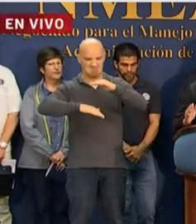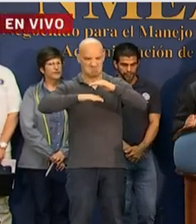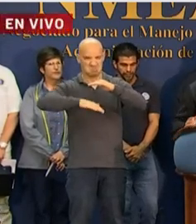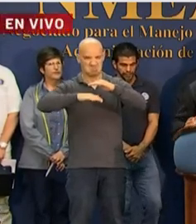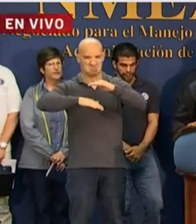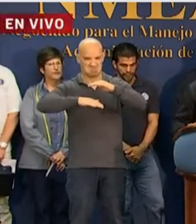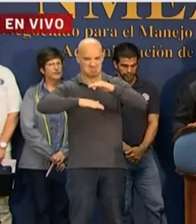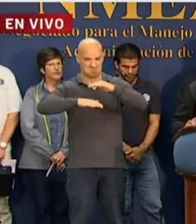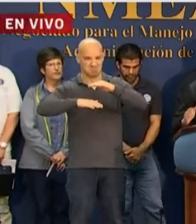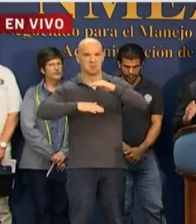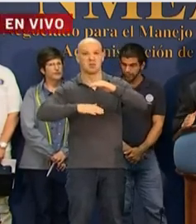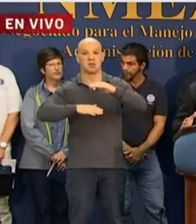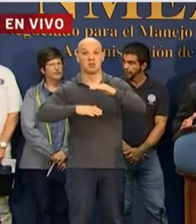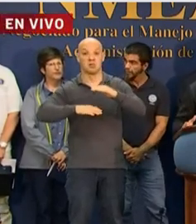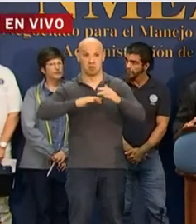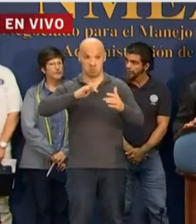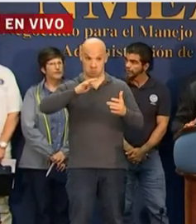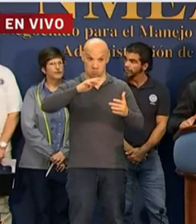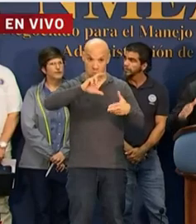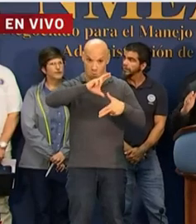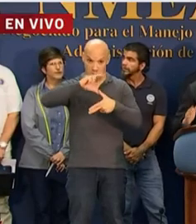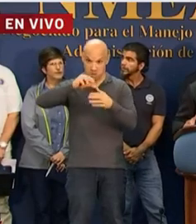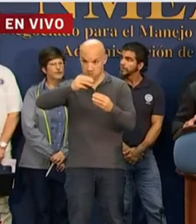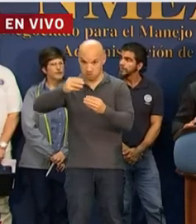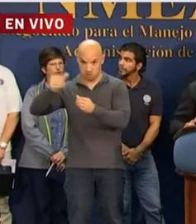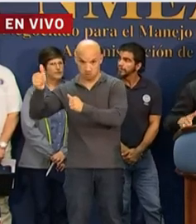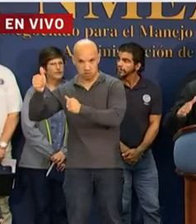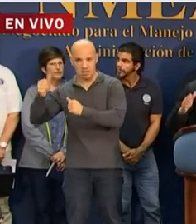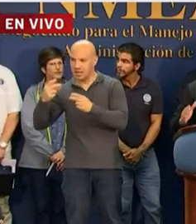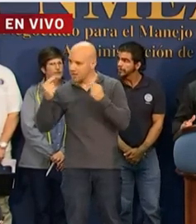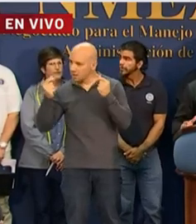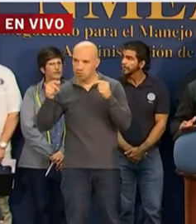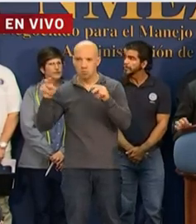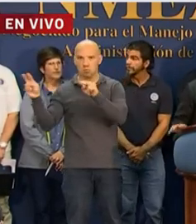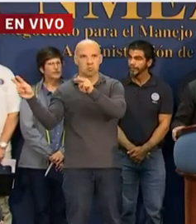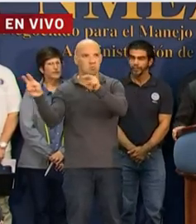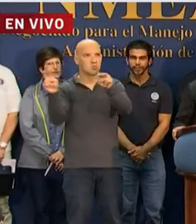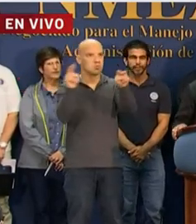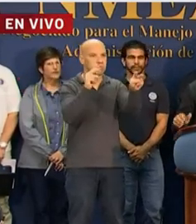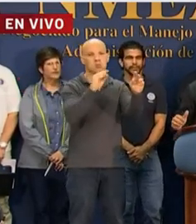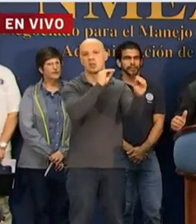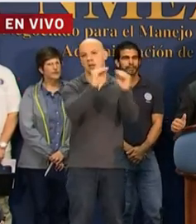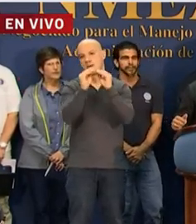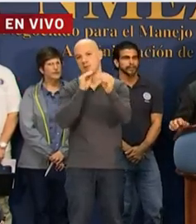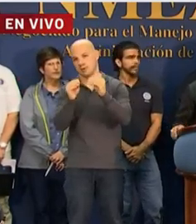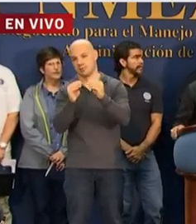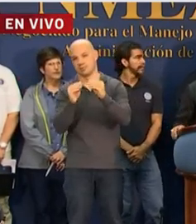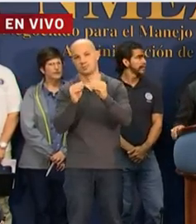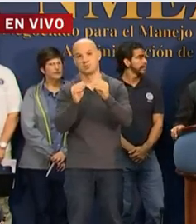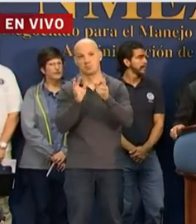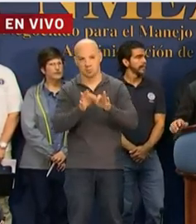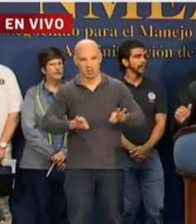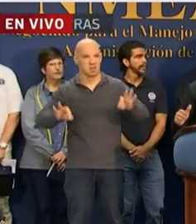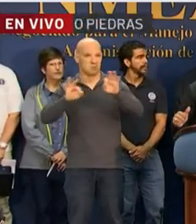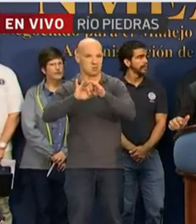EN EL PASADO, EN NÚMERO DE